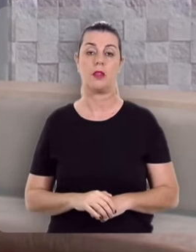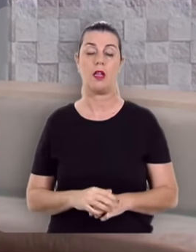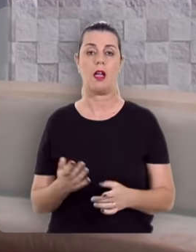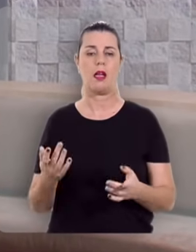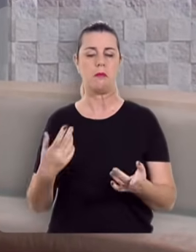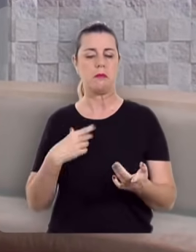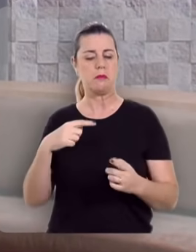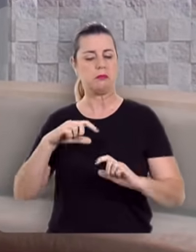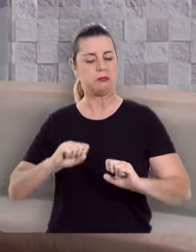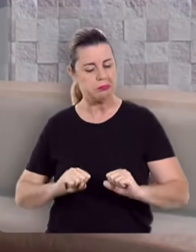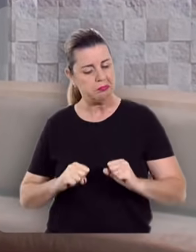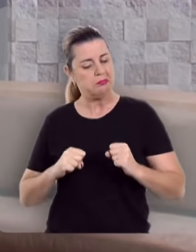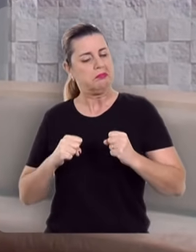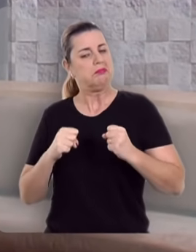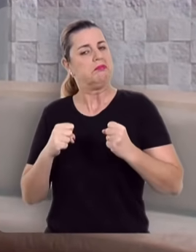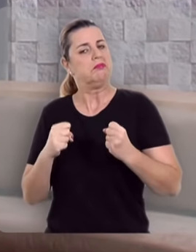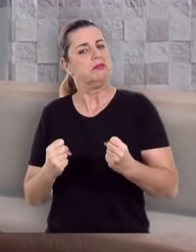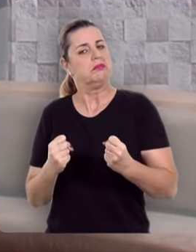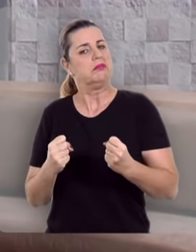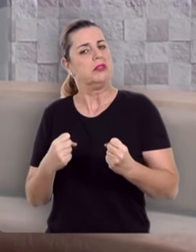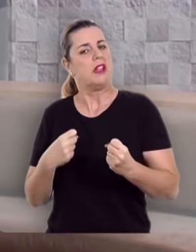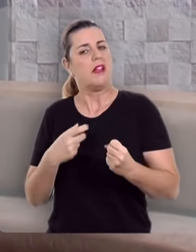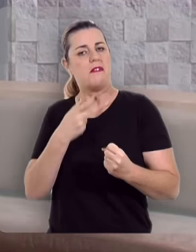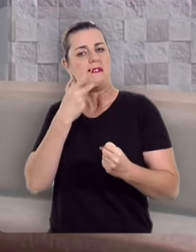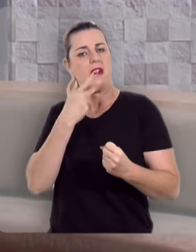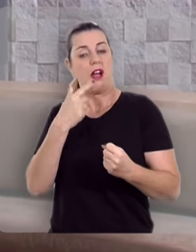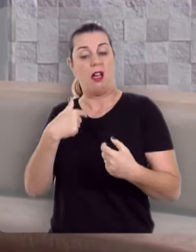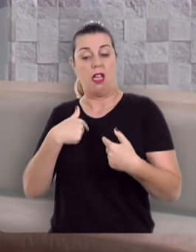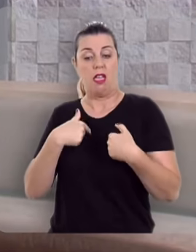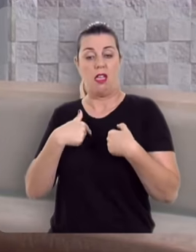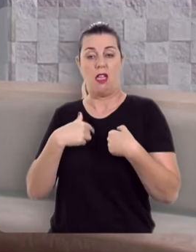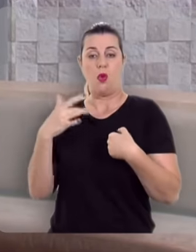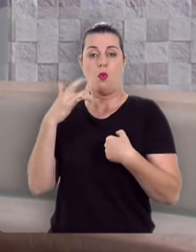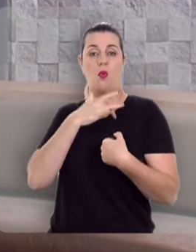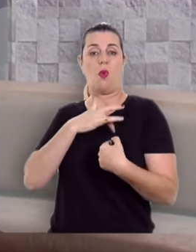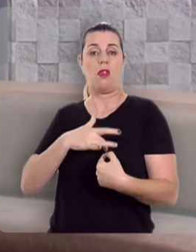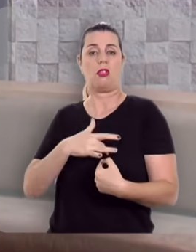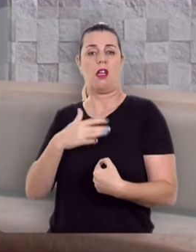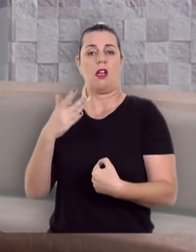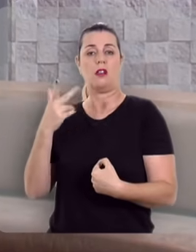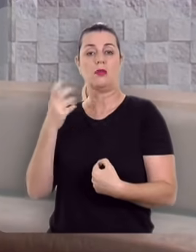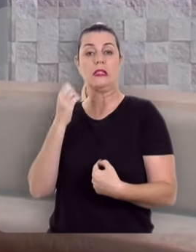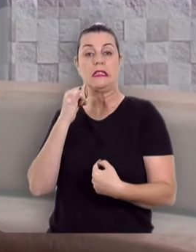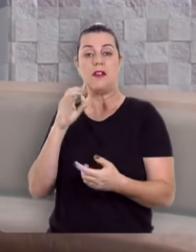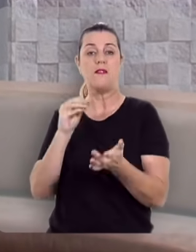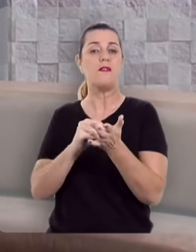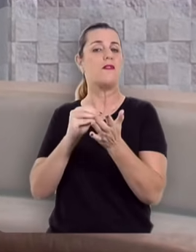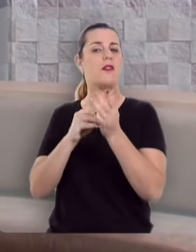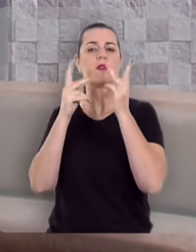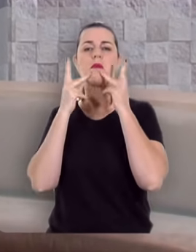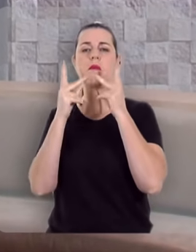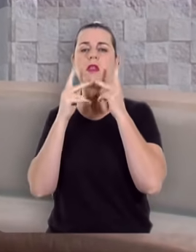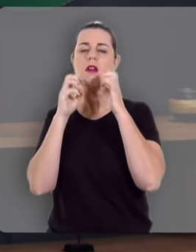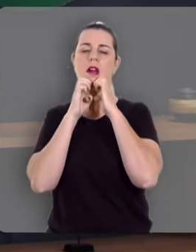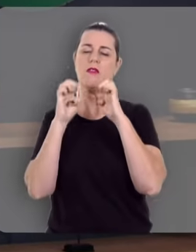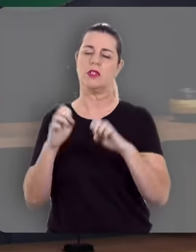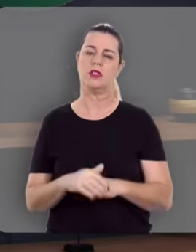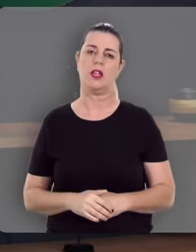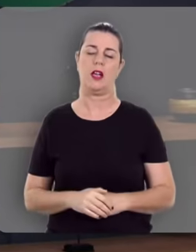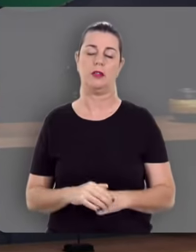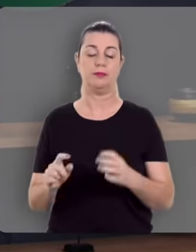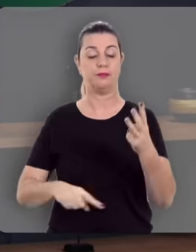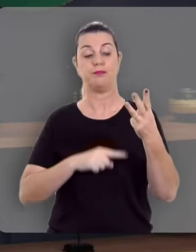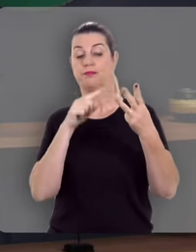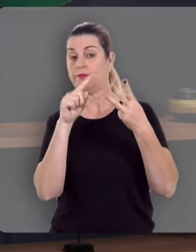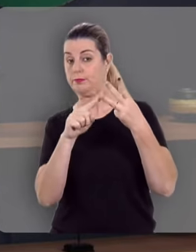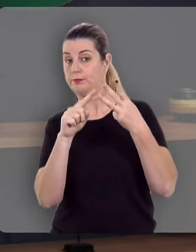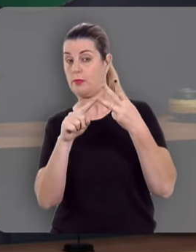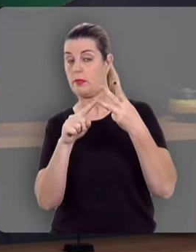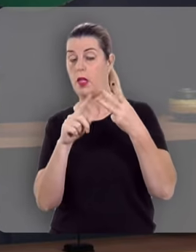dele é plena e chega dizer ai de mim se eu não pregar o Evangelho mas em terceiro lugar Paulo